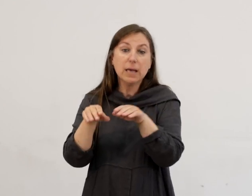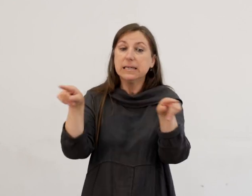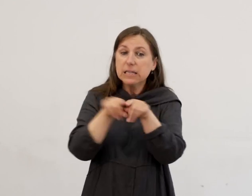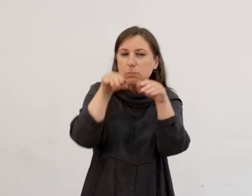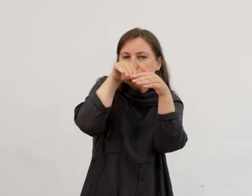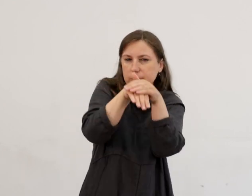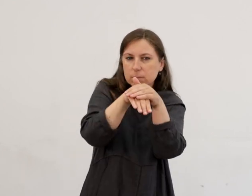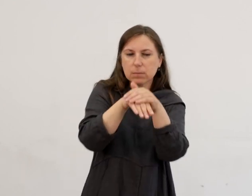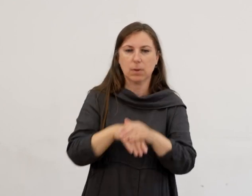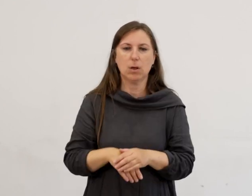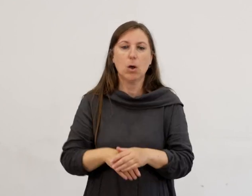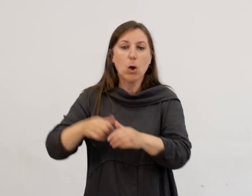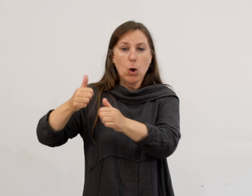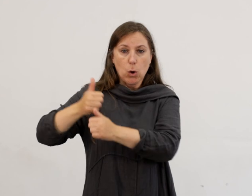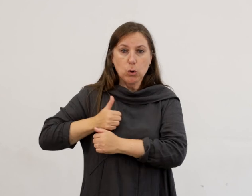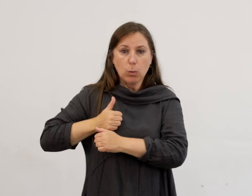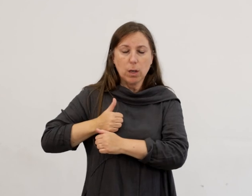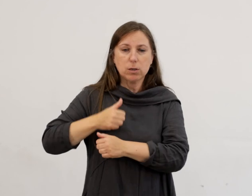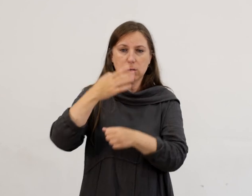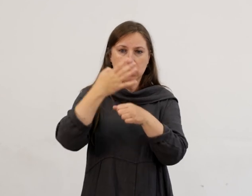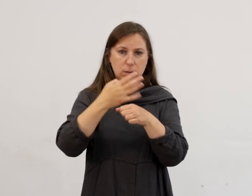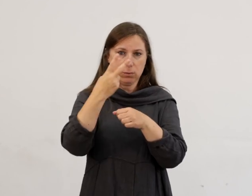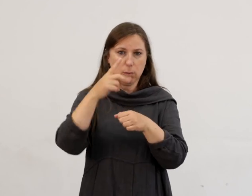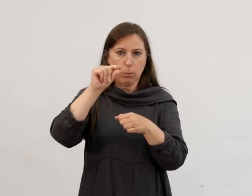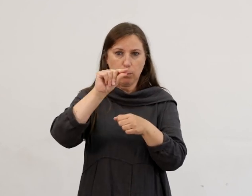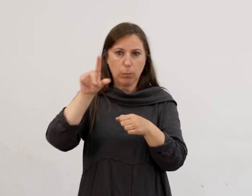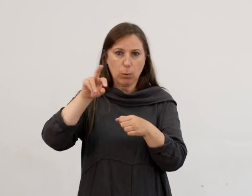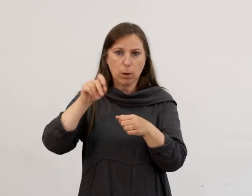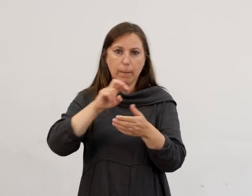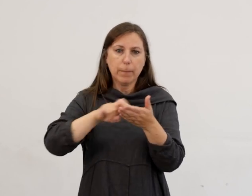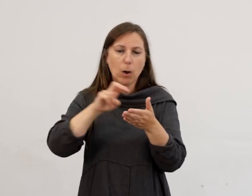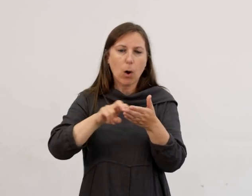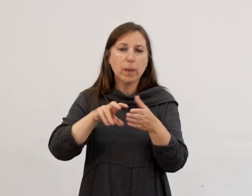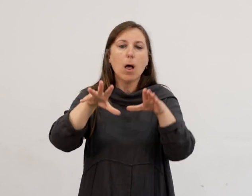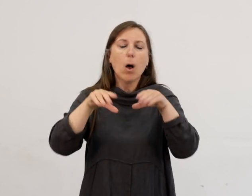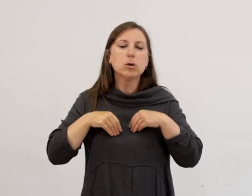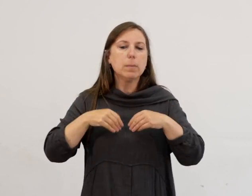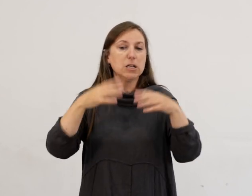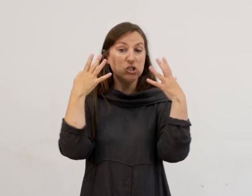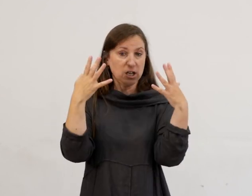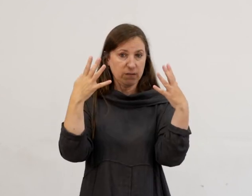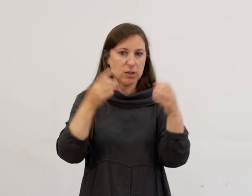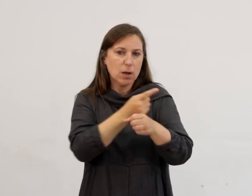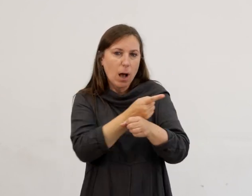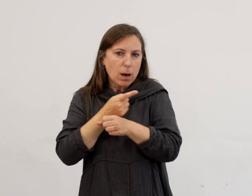co pozwalało na zmianę stanowiska bądź maskowanie. Armaty trafiły do żołnierzy 42. pułku